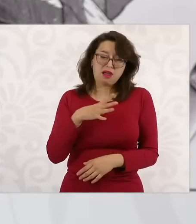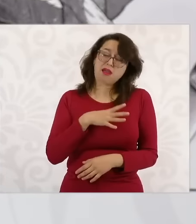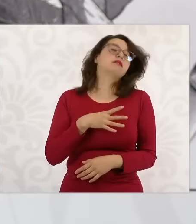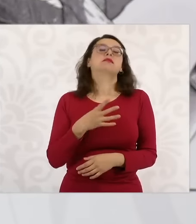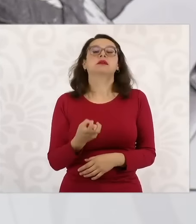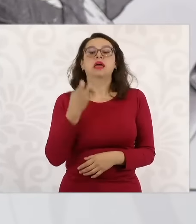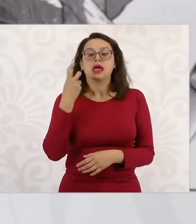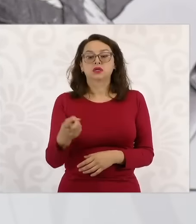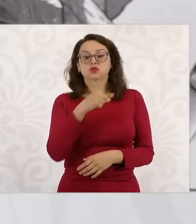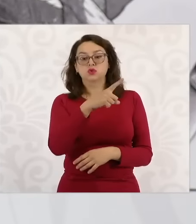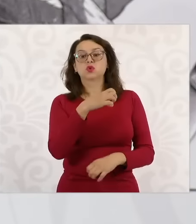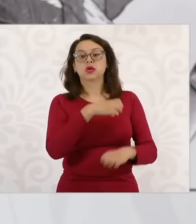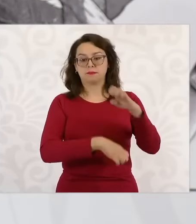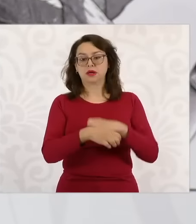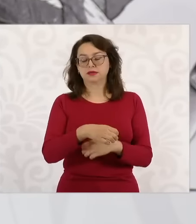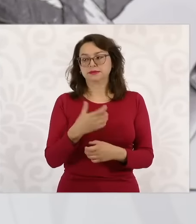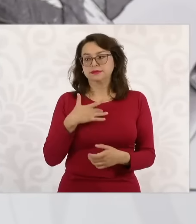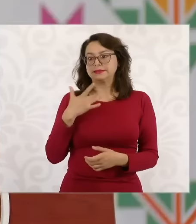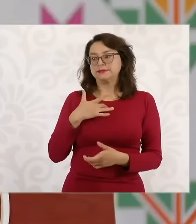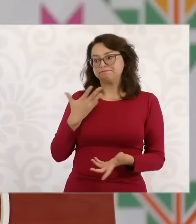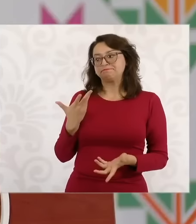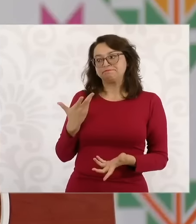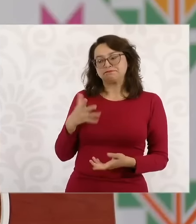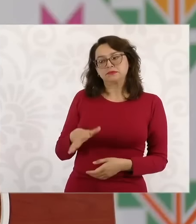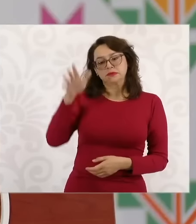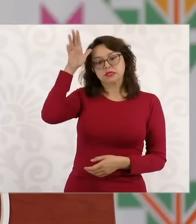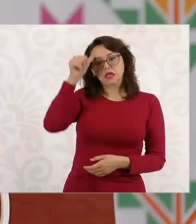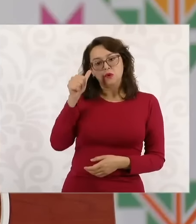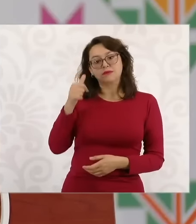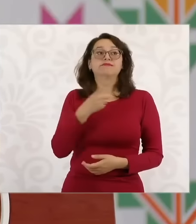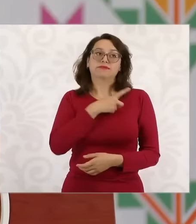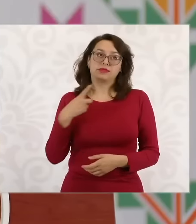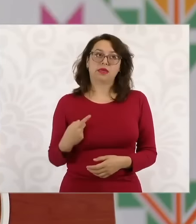en principio el embajador tiene obviamente que llevarlo a las distintas instancias del gobierno